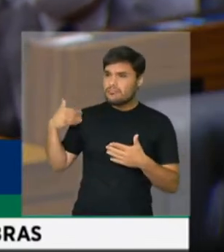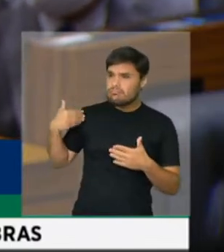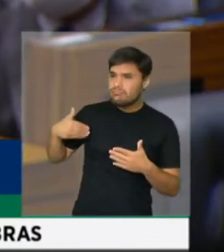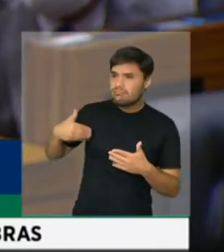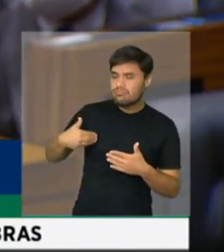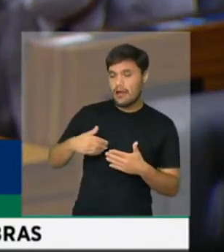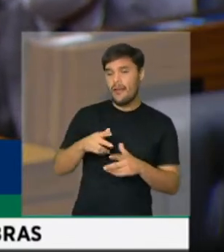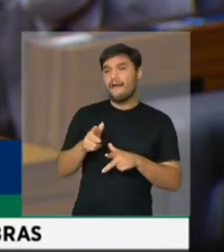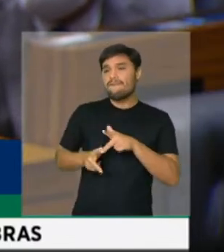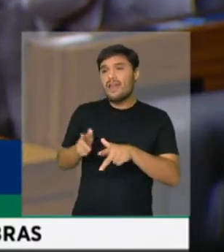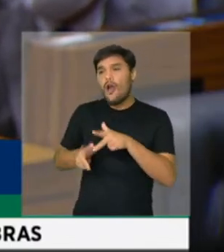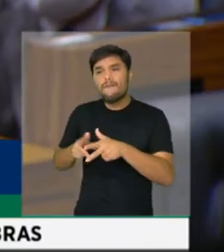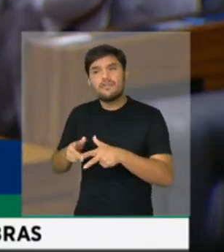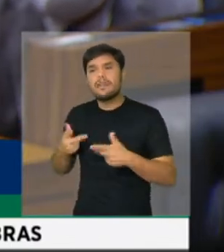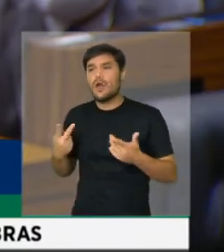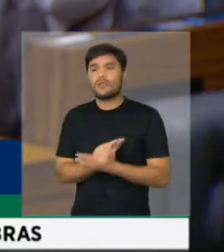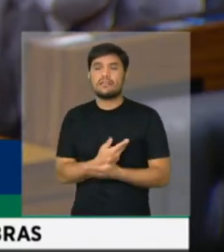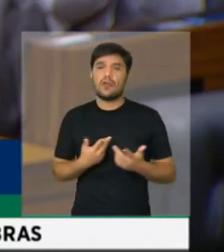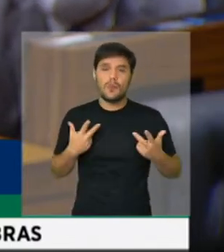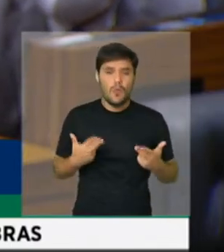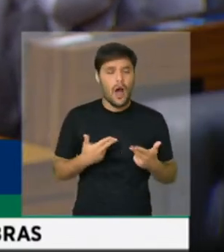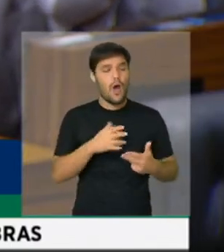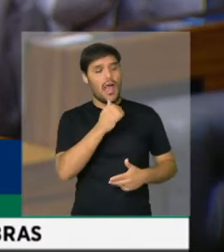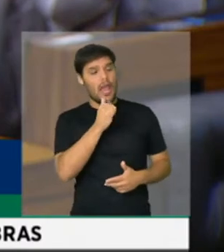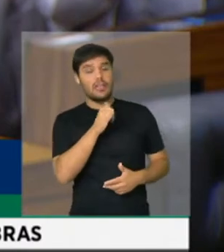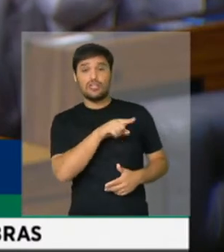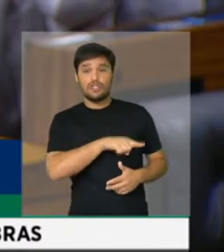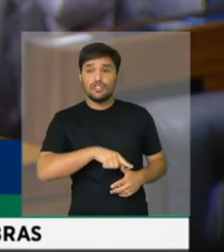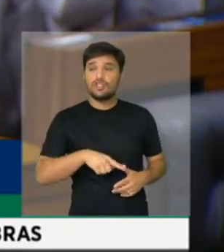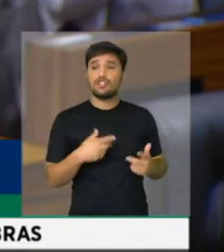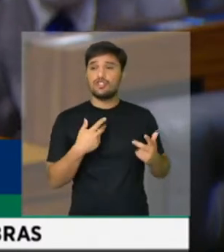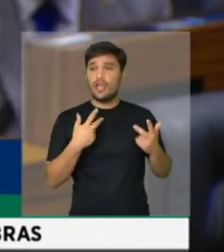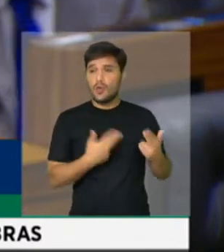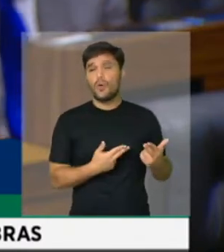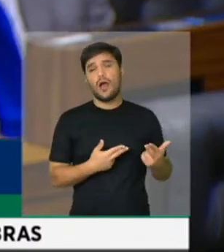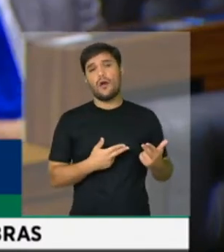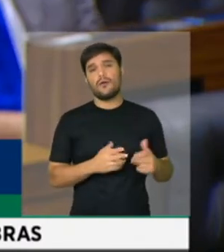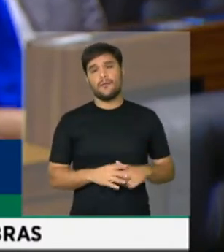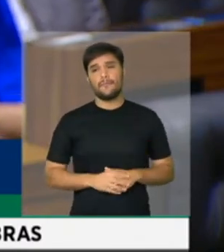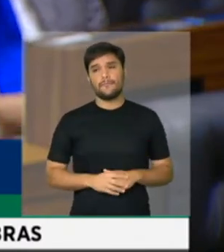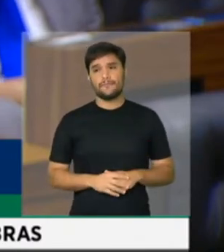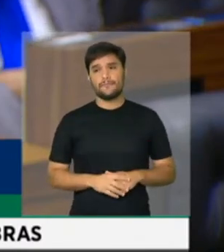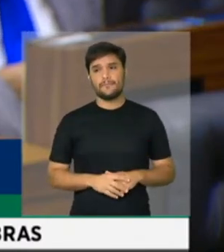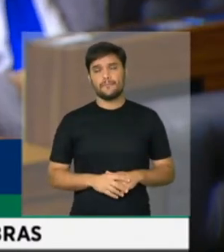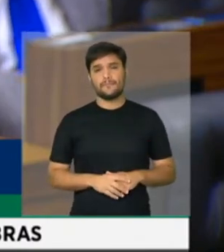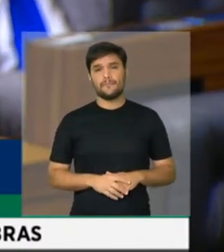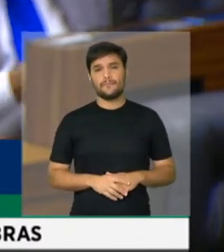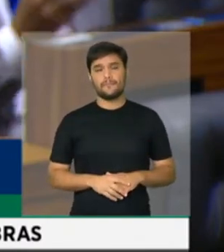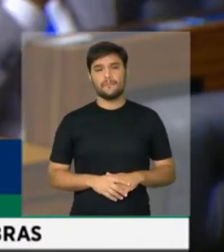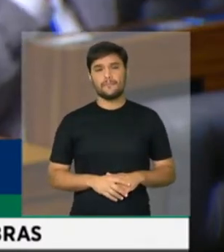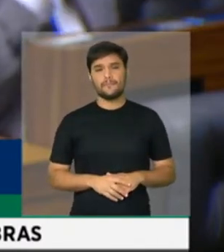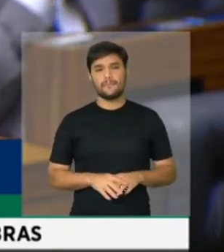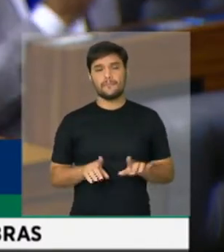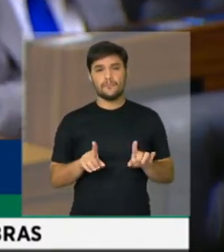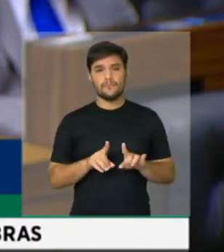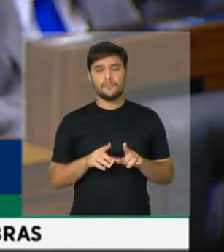MENOS QUALIDADE NO SERVIÇO, MENOS INVESTIMENTO. TEM ESSA É A REGRA DAS PRIVATIZAÇÕES